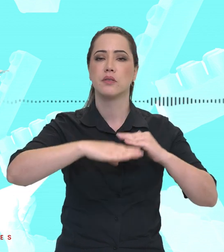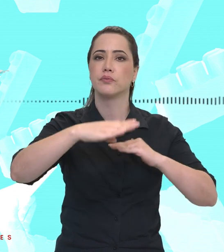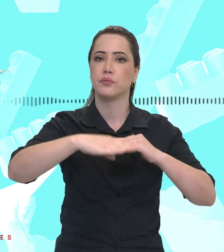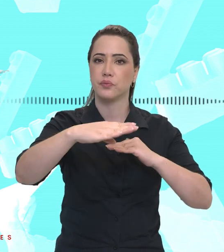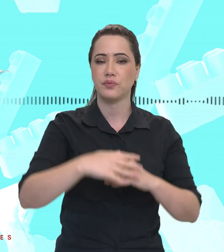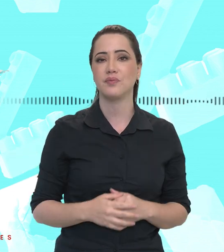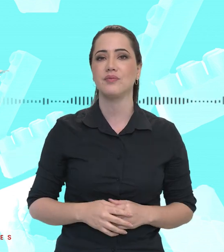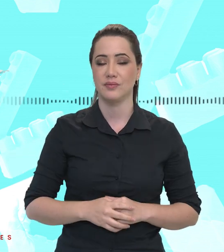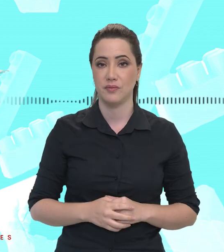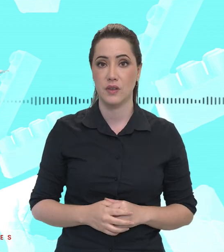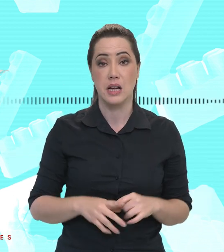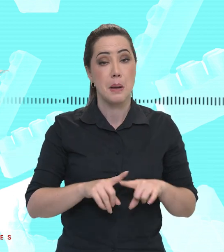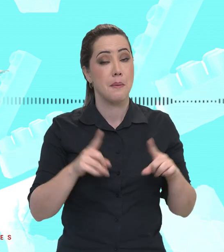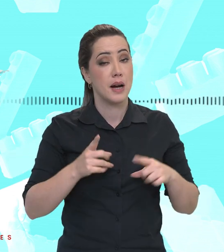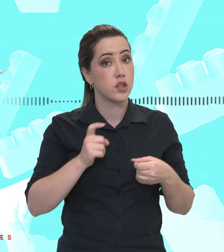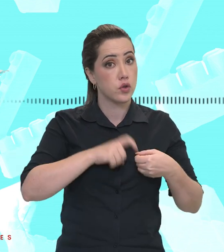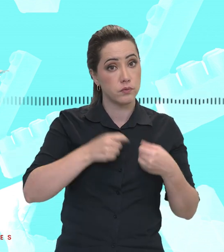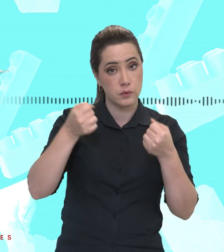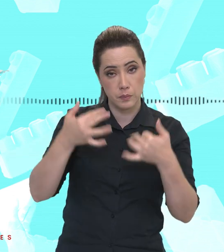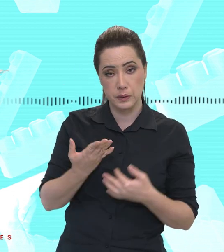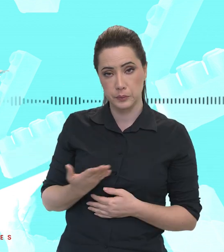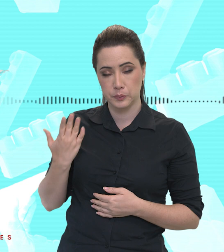[som anuncia fim da voz acelerada] [Patrícia] Mas voltando para Alana…